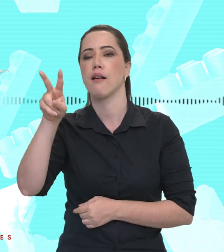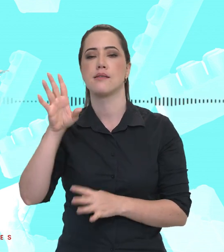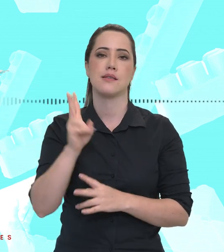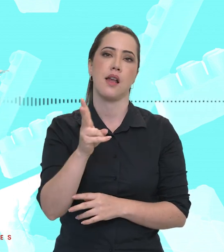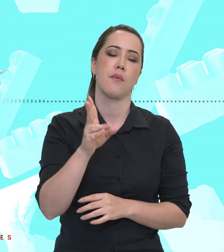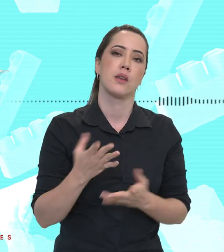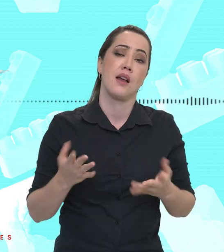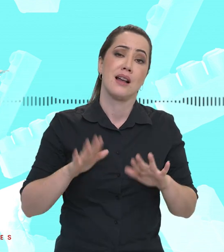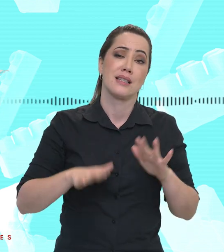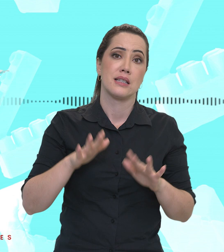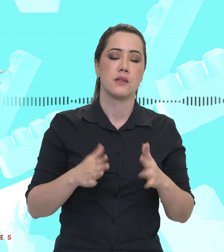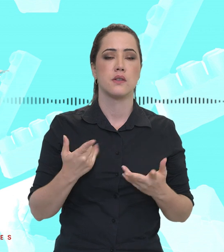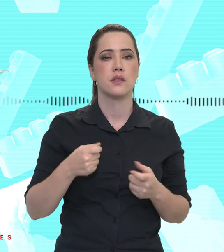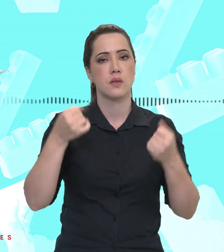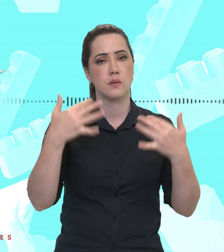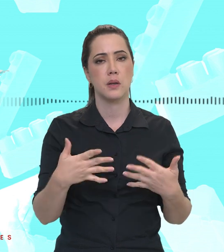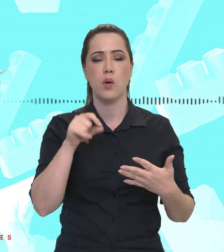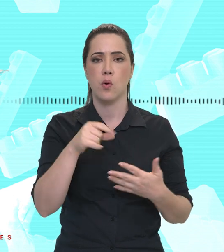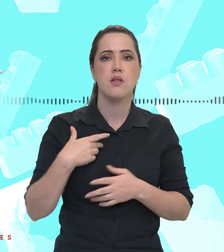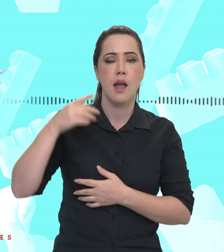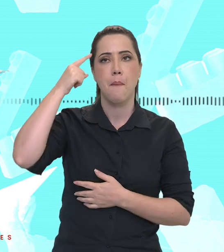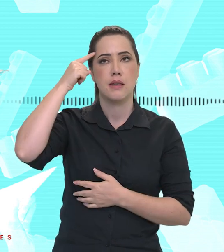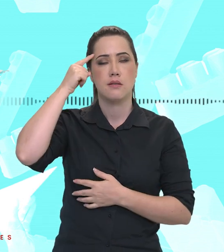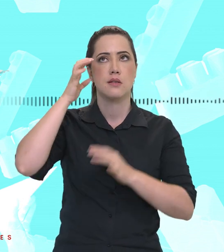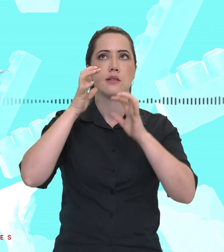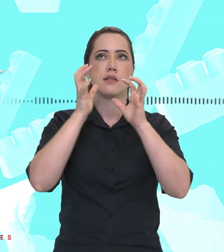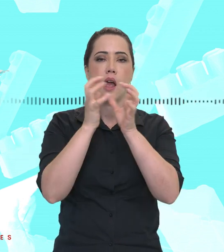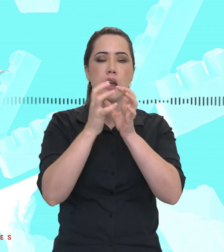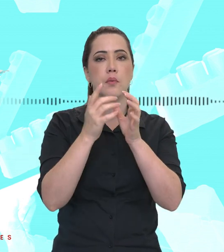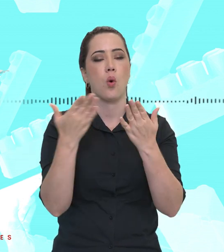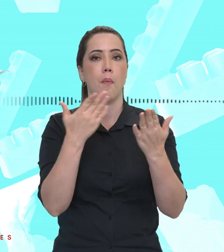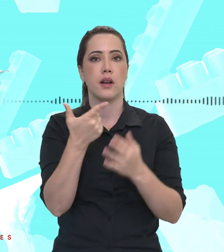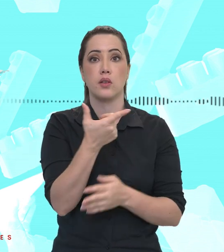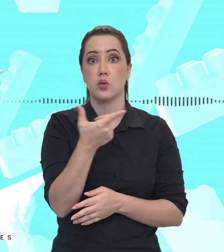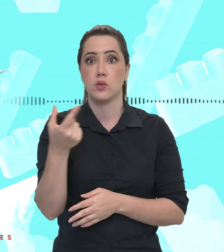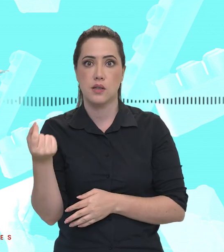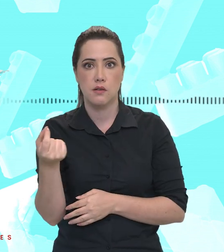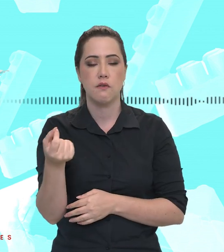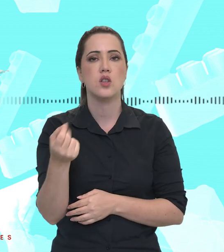100%. Às vezes eu falo que a minha cabeça parece que ela está a 200 ligada, direto. [música tema do Projeto Pulsos] 🎶